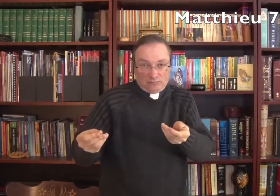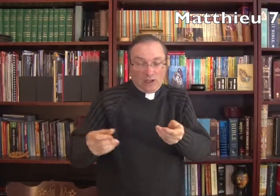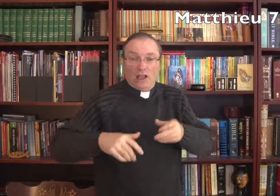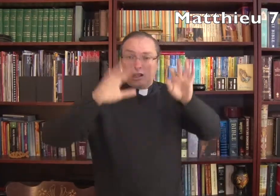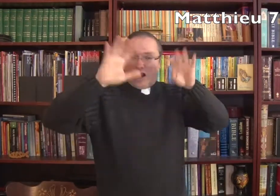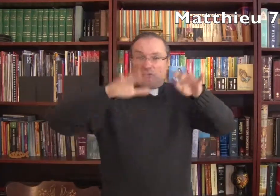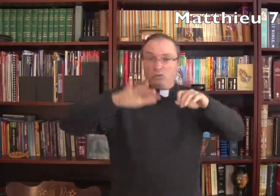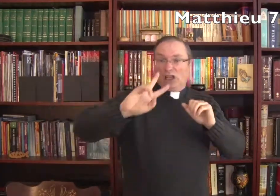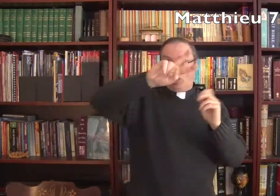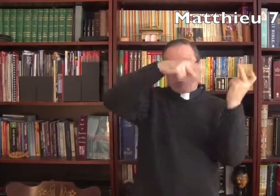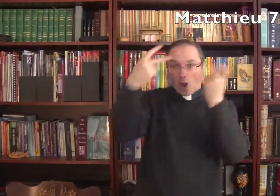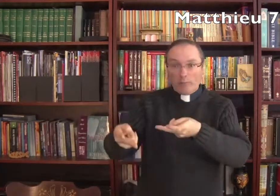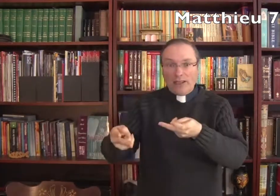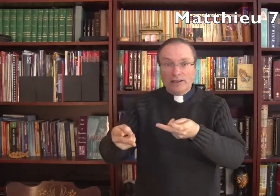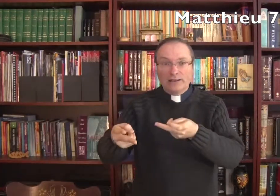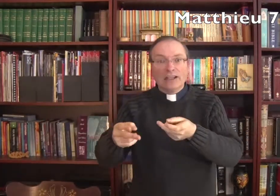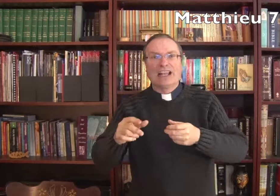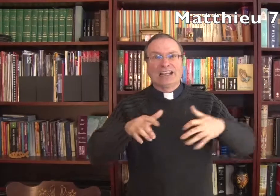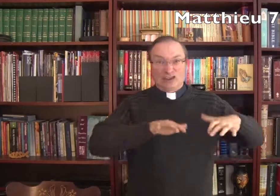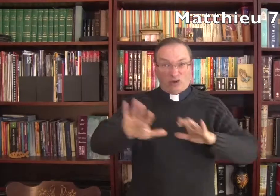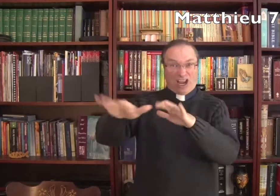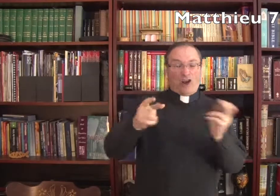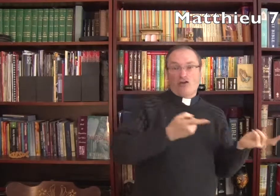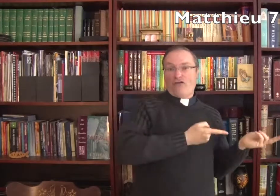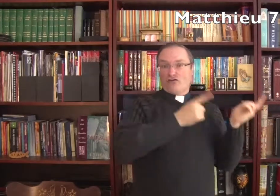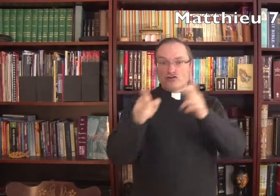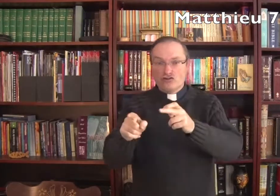La pluie est tombée, les torrents sont venus,